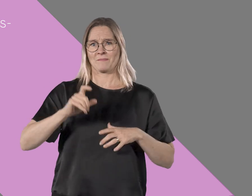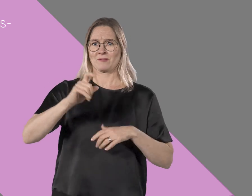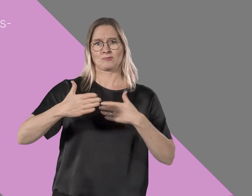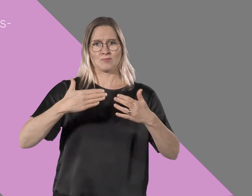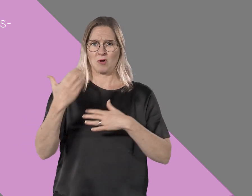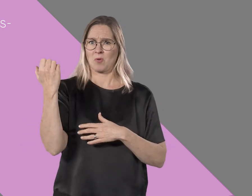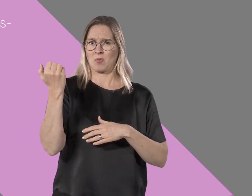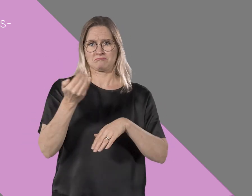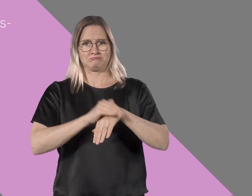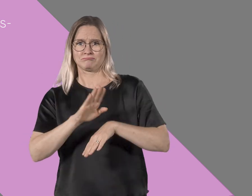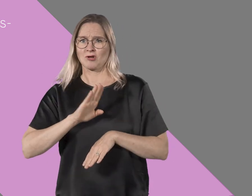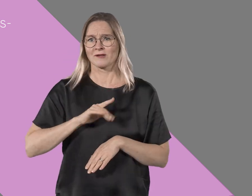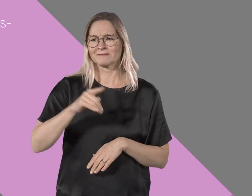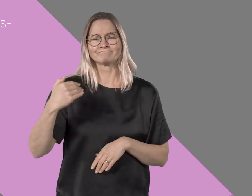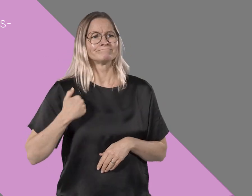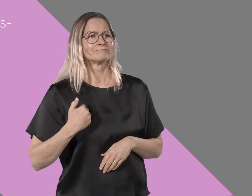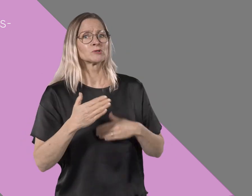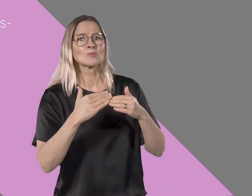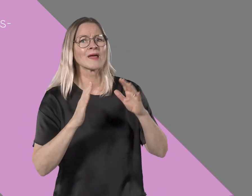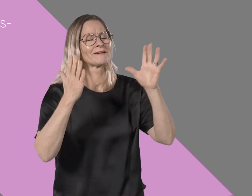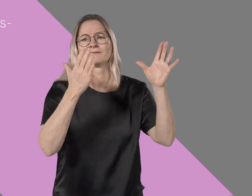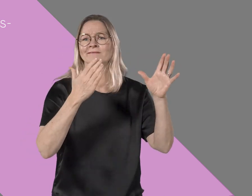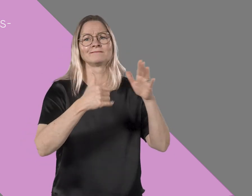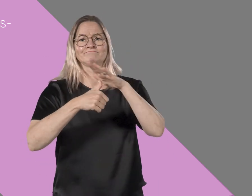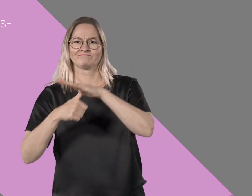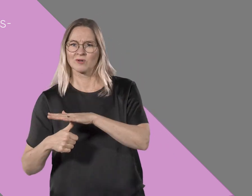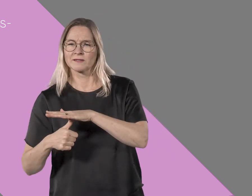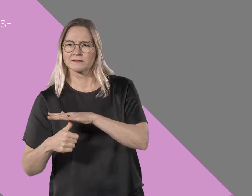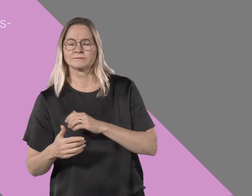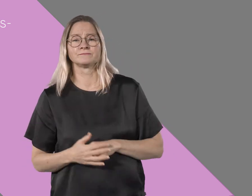työkykyisiä vammaisia henkilöitä, jotka kokevat syrjintää työelämässä.